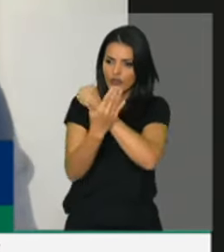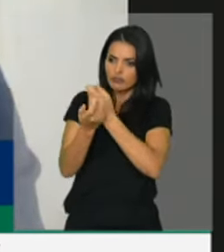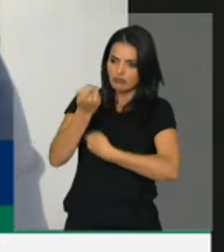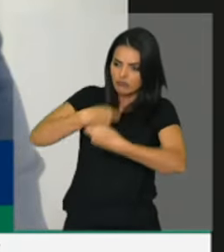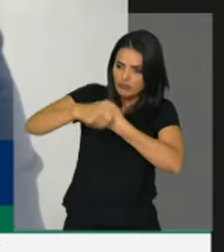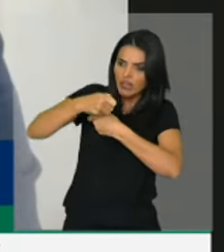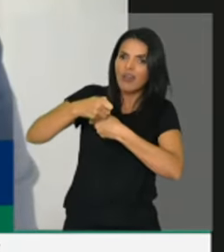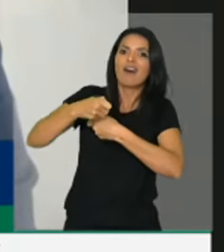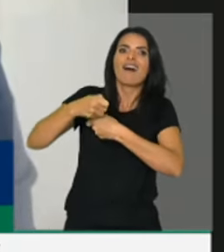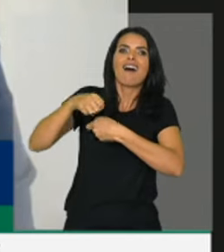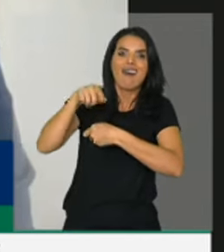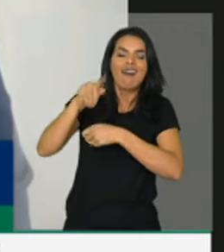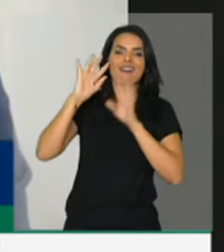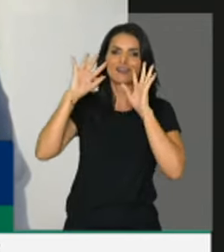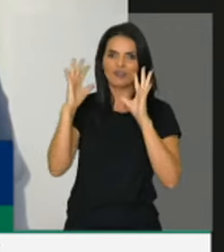PRESIDENTE.... RESOLVER TAMBÉM AS QUESTÕES DO PAÍS.